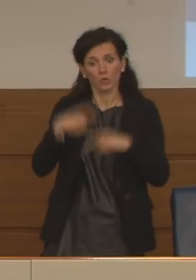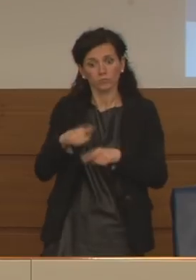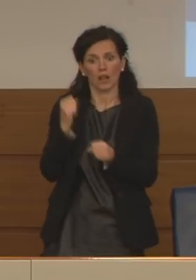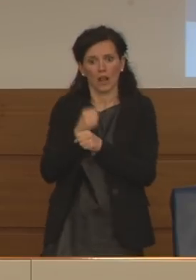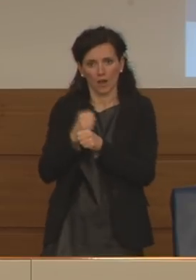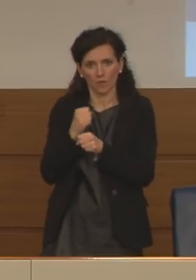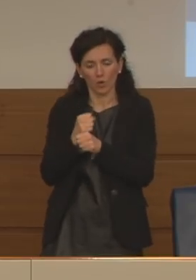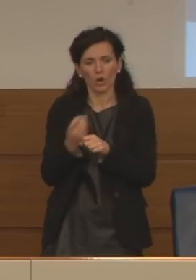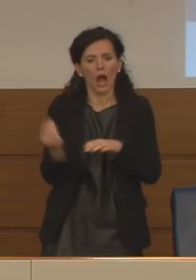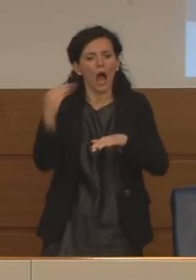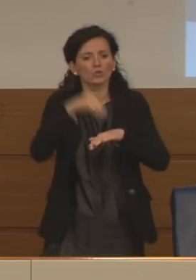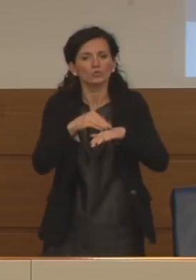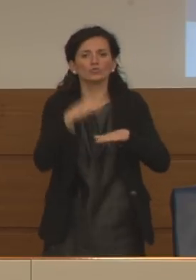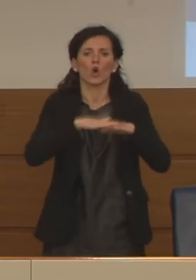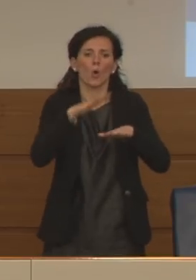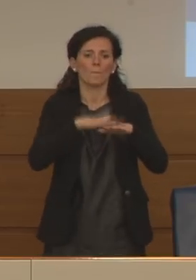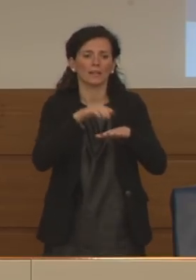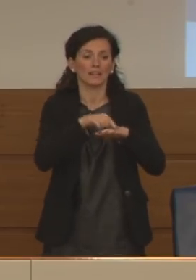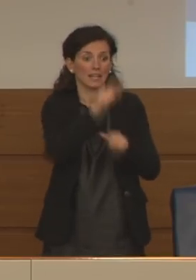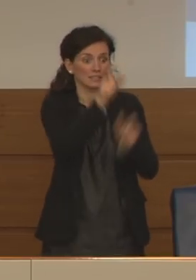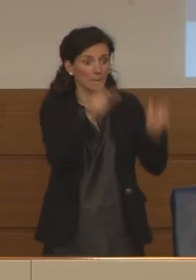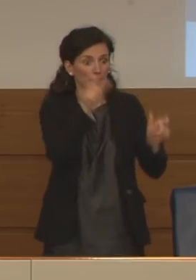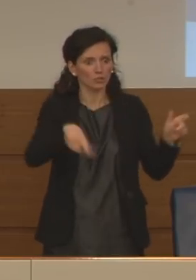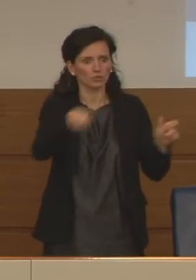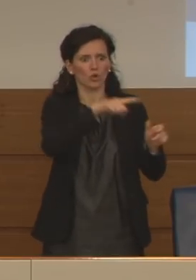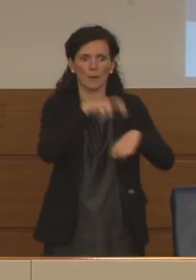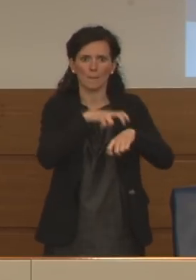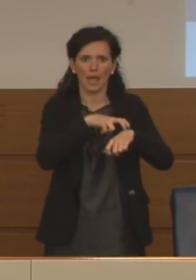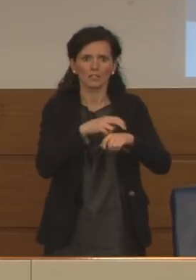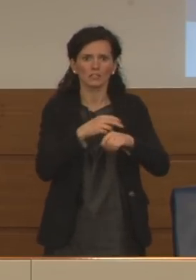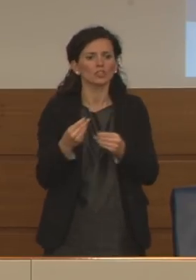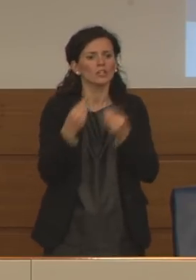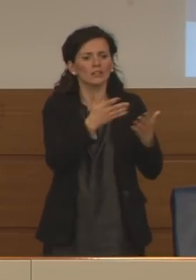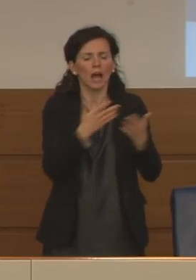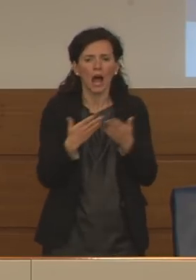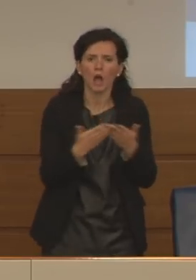delle Regioni il proprio sforzo, sommando alle competenze delle Regioni,